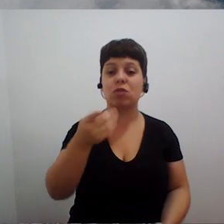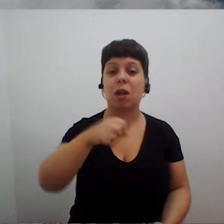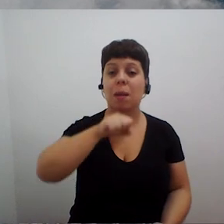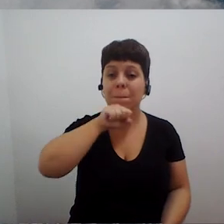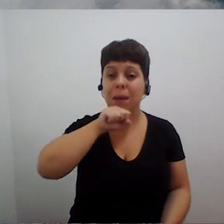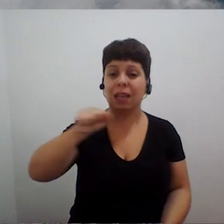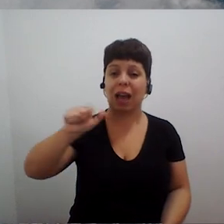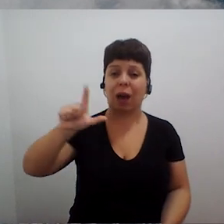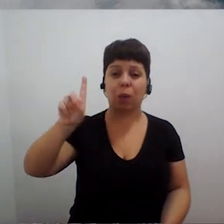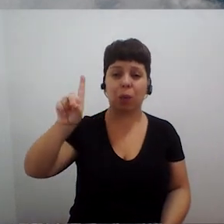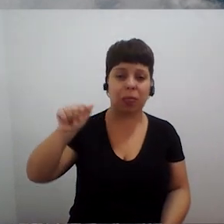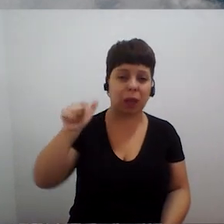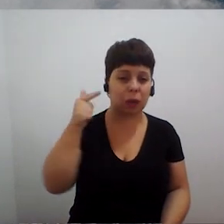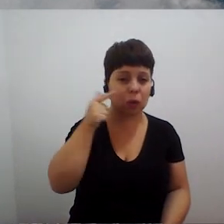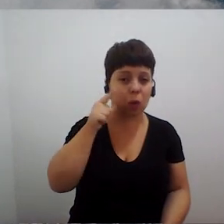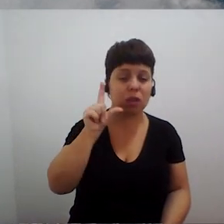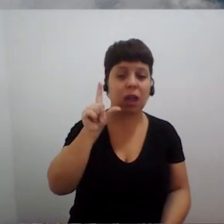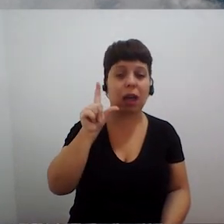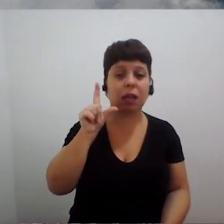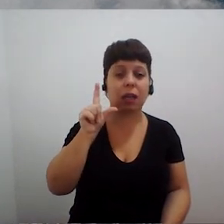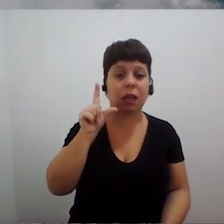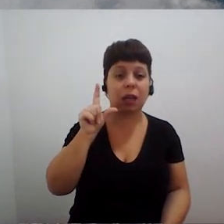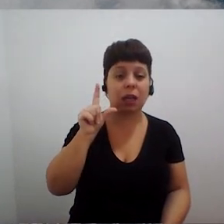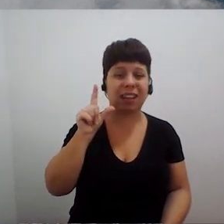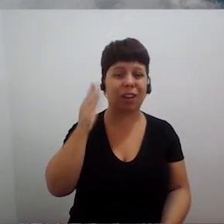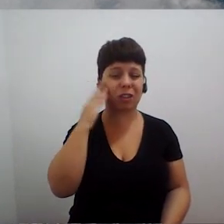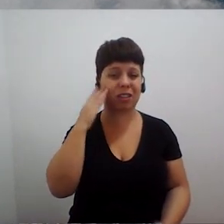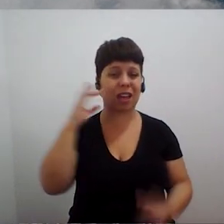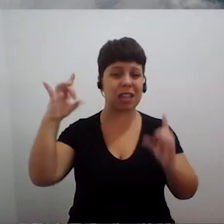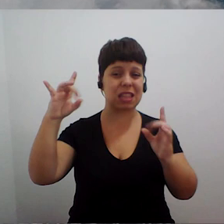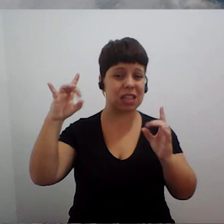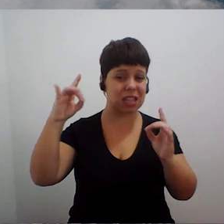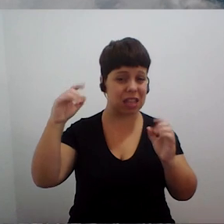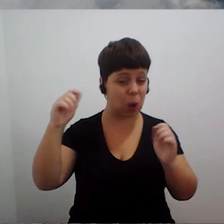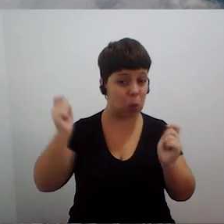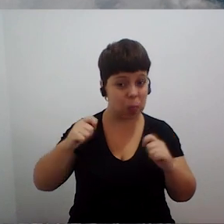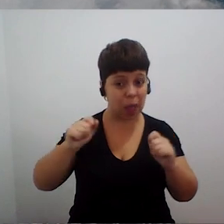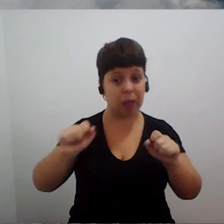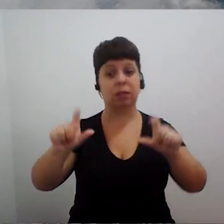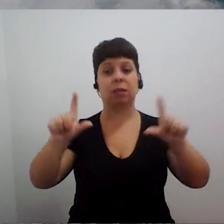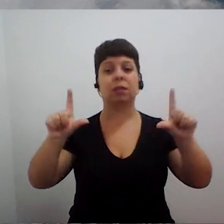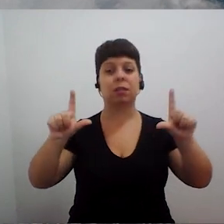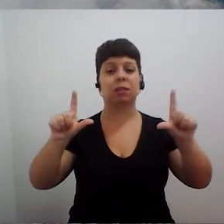pedir para perguntar se a mãe Alda consegue ela tá com o sinal para poder abrir a câmera